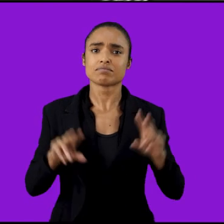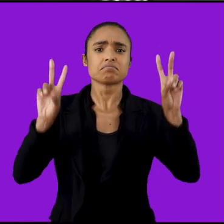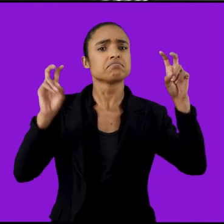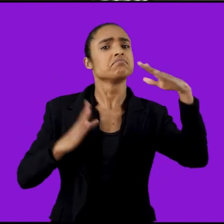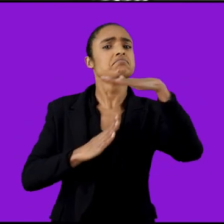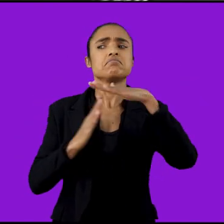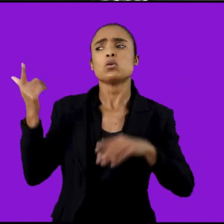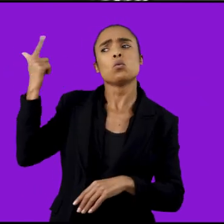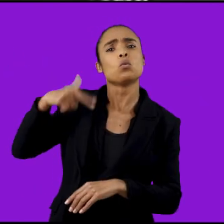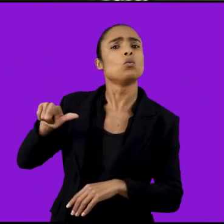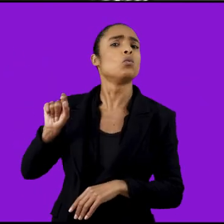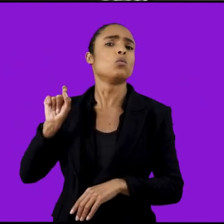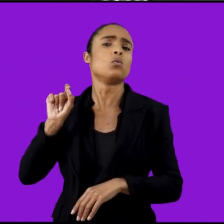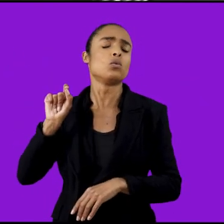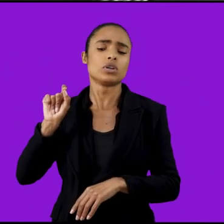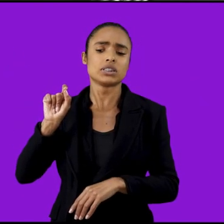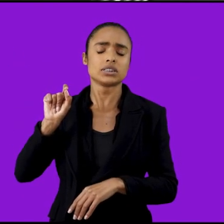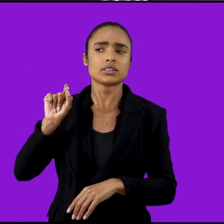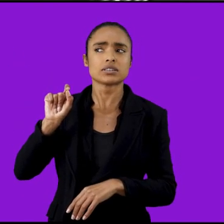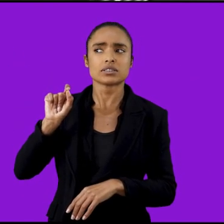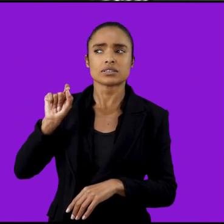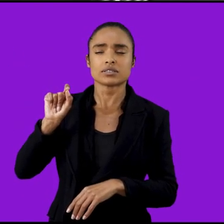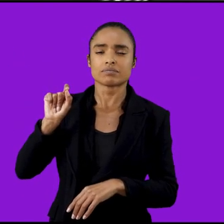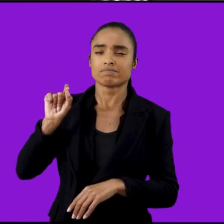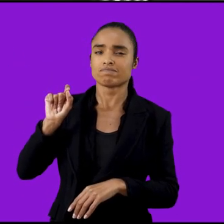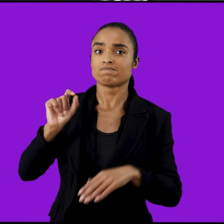Tem uma outra coisa também. Um outro aspecto da pausa, é que ele não é só coisa do